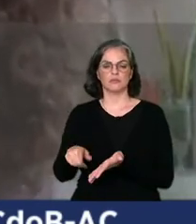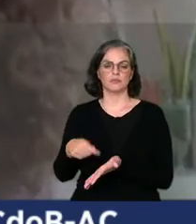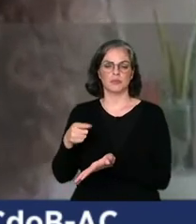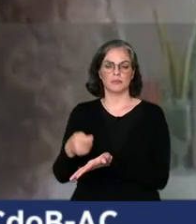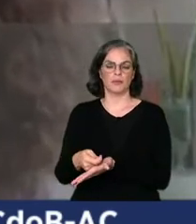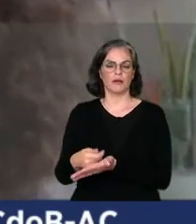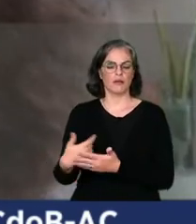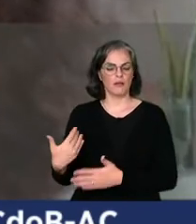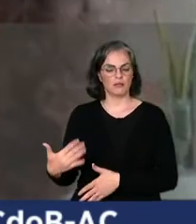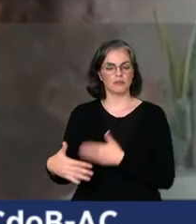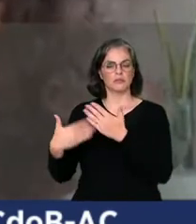TRANSFORMAR NO MECANISMO PERMANENTE DE FINANCIAMENTO E